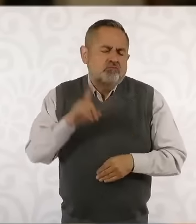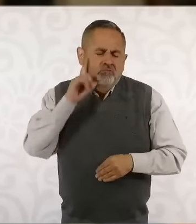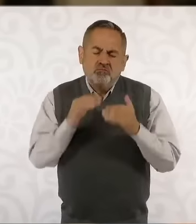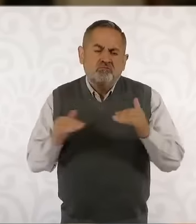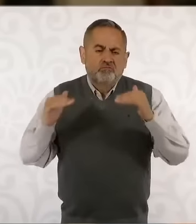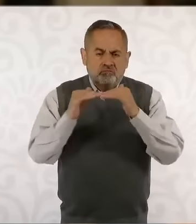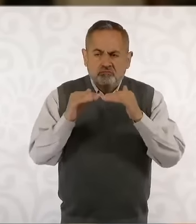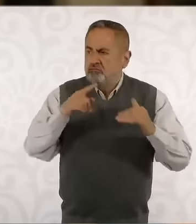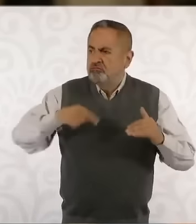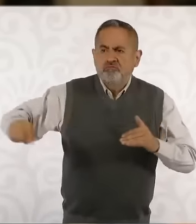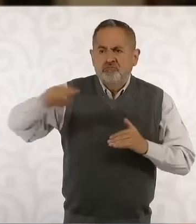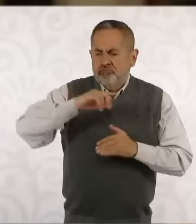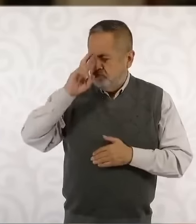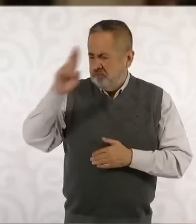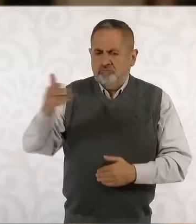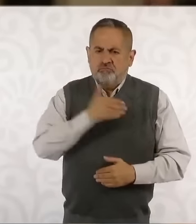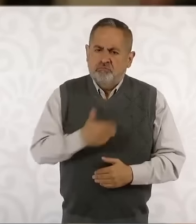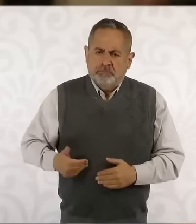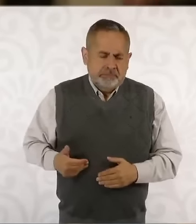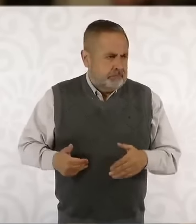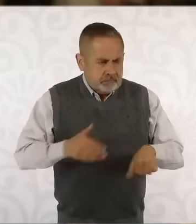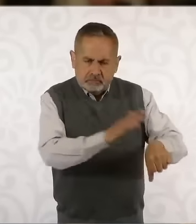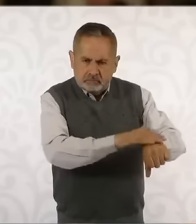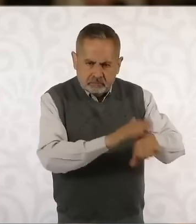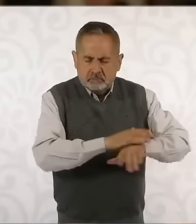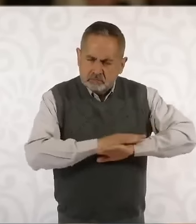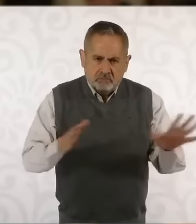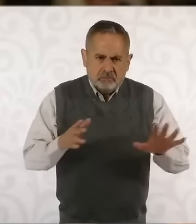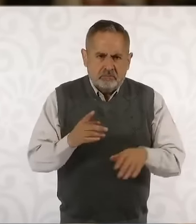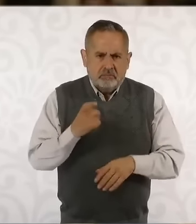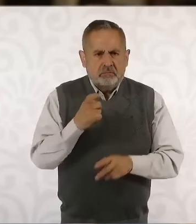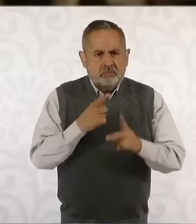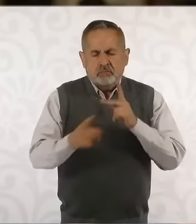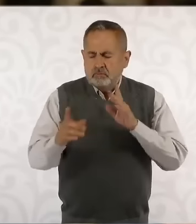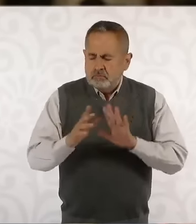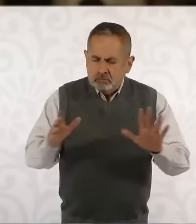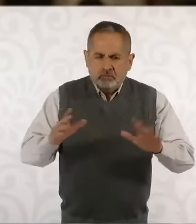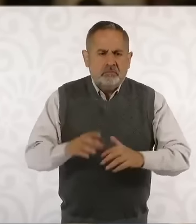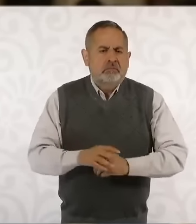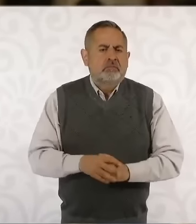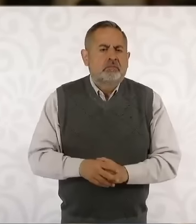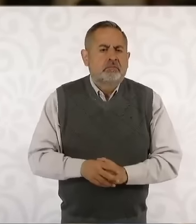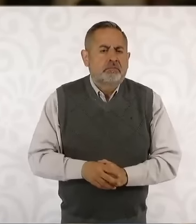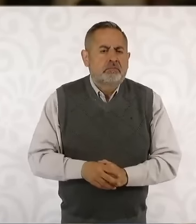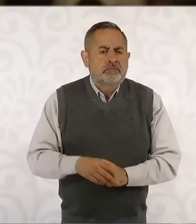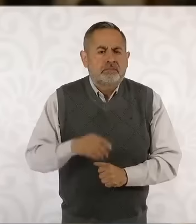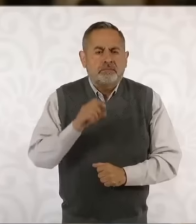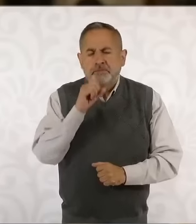instituciones y de la figura presidencial. Quiero empezar por ahí, presidenta. Eh, en ese mismo eh